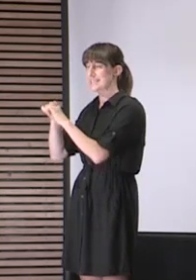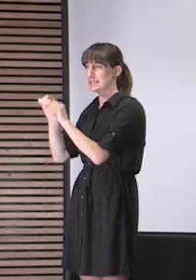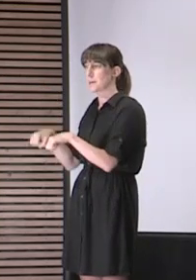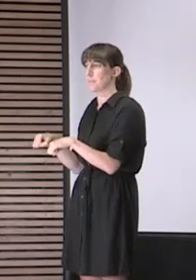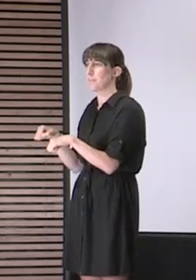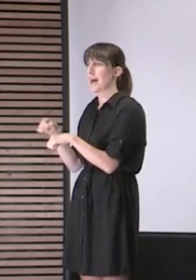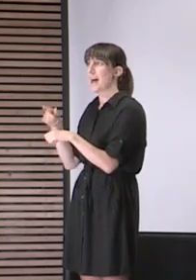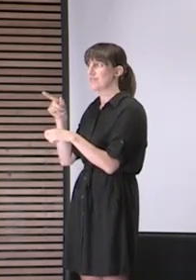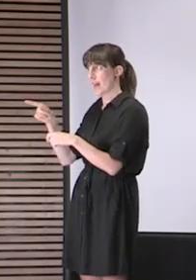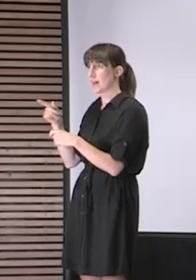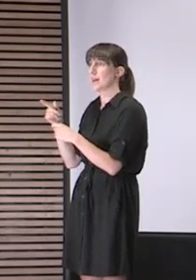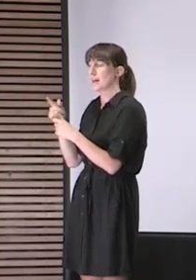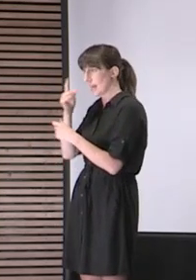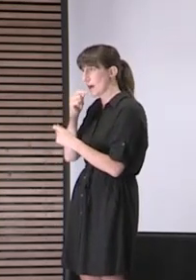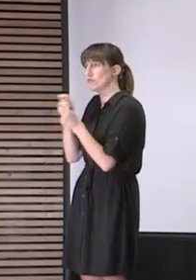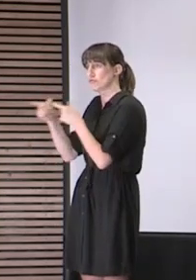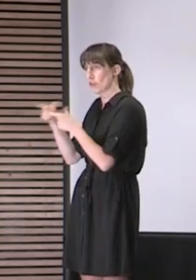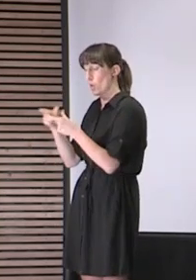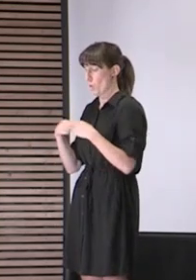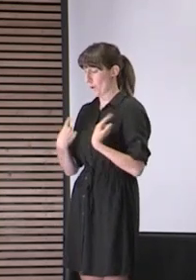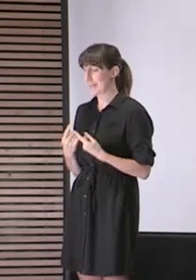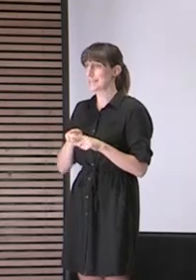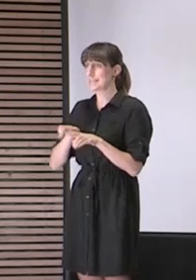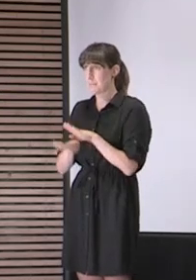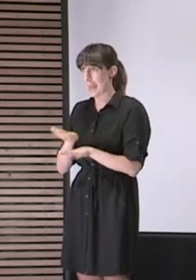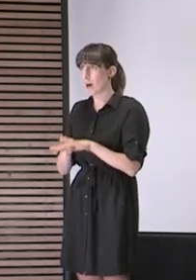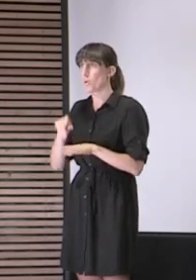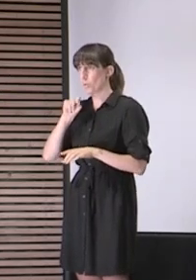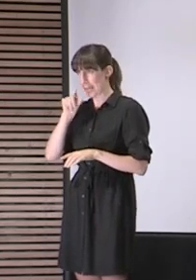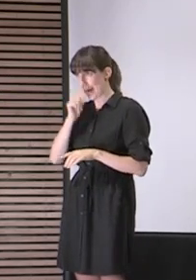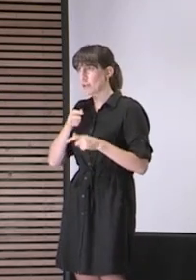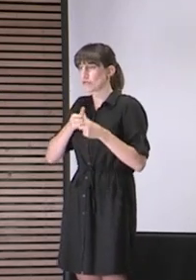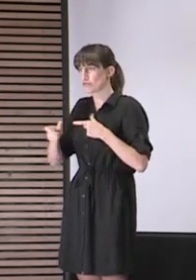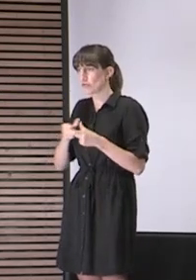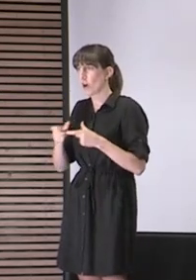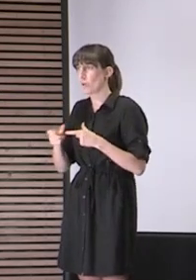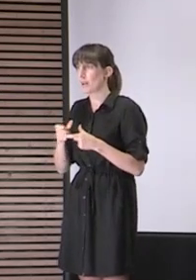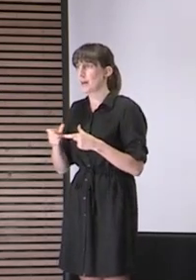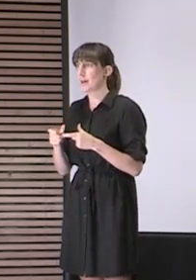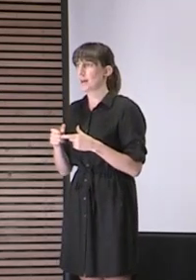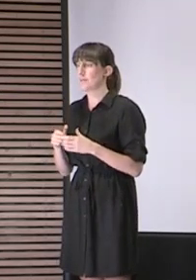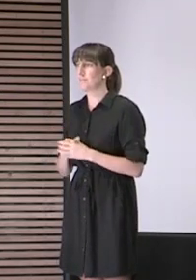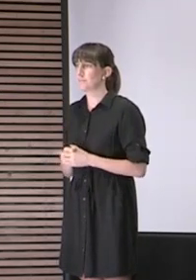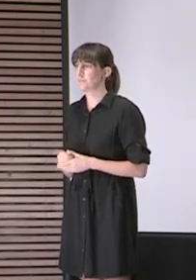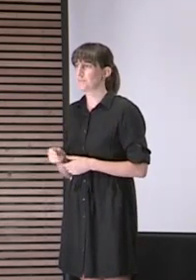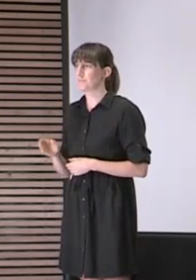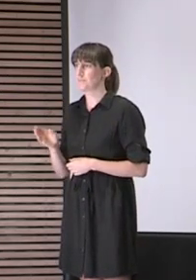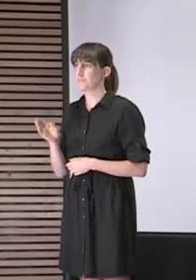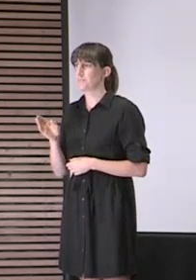Lo han llamado su "interruptor